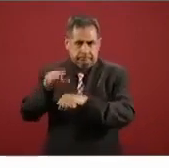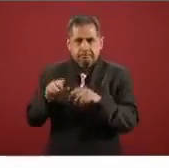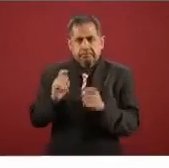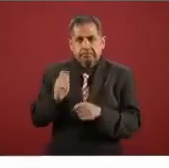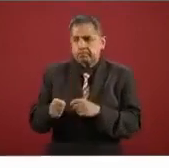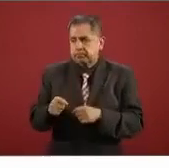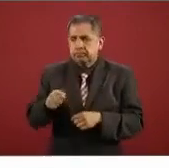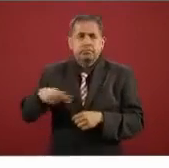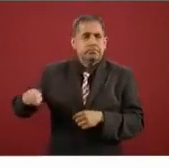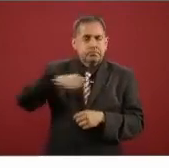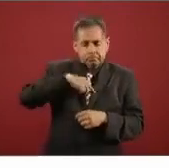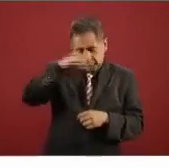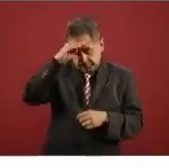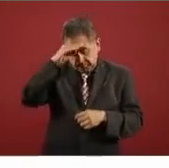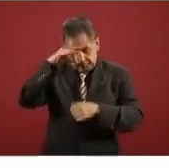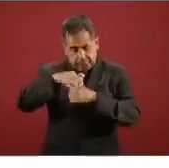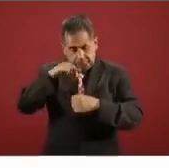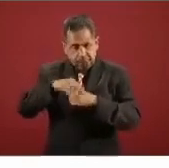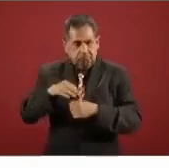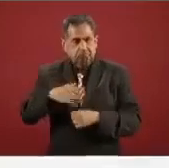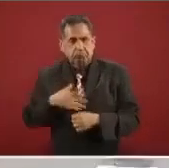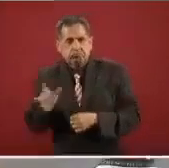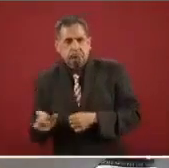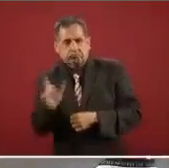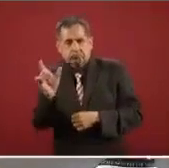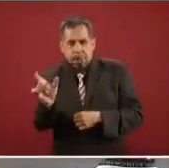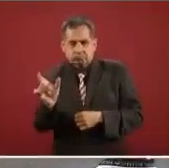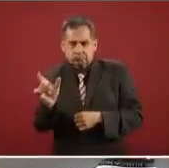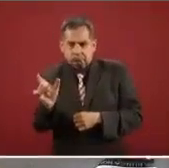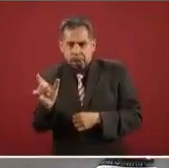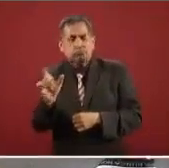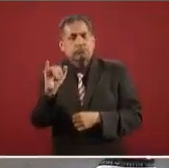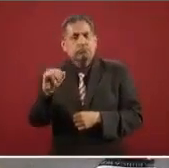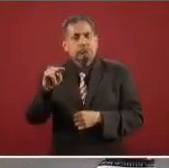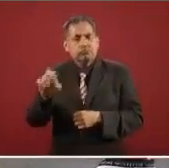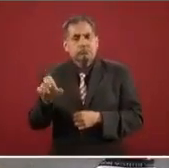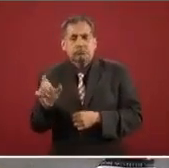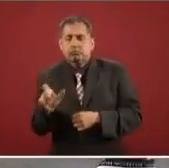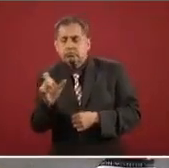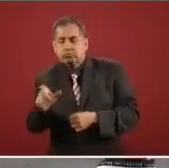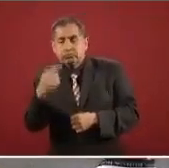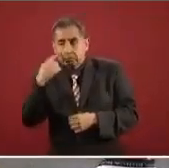desde luego votar y mostrar su credencial de elector, que era el requisito para poder